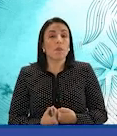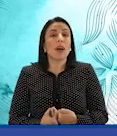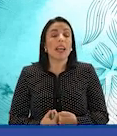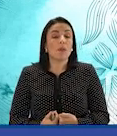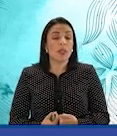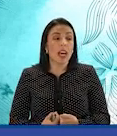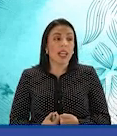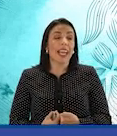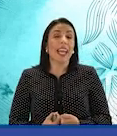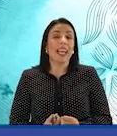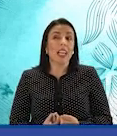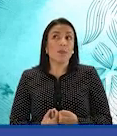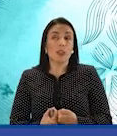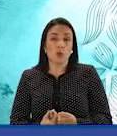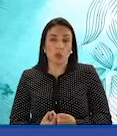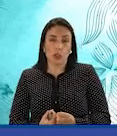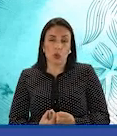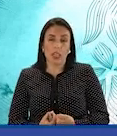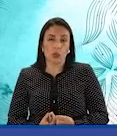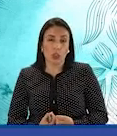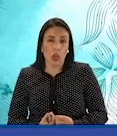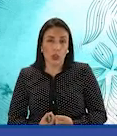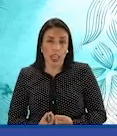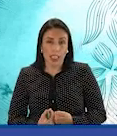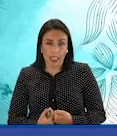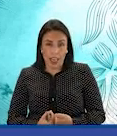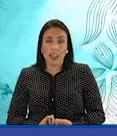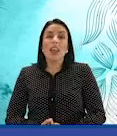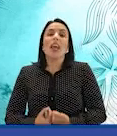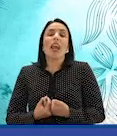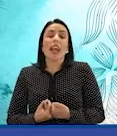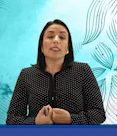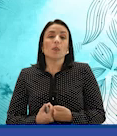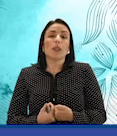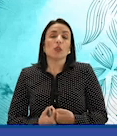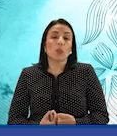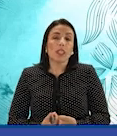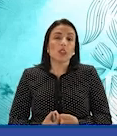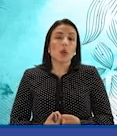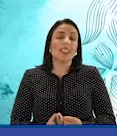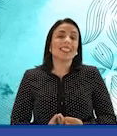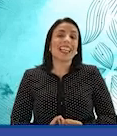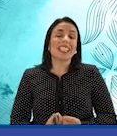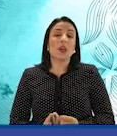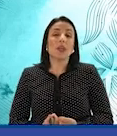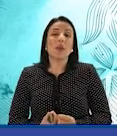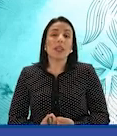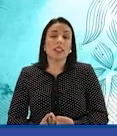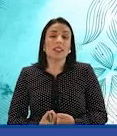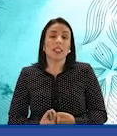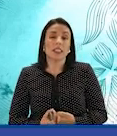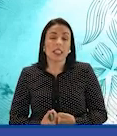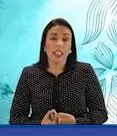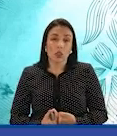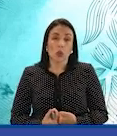para enviar el presupuesto a la Contraloría General. Este presupuesto estar debidamente transcrito